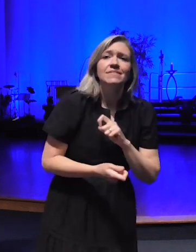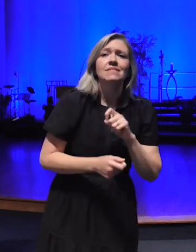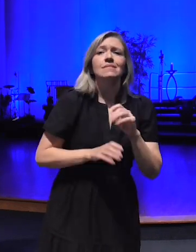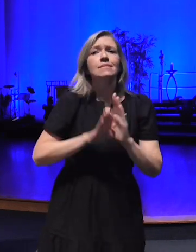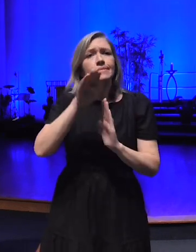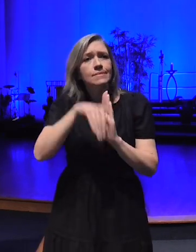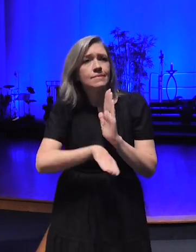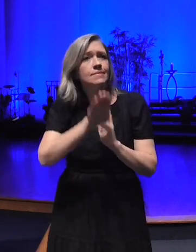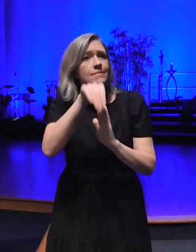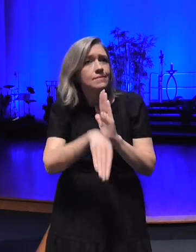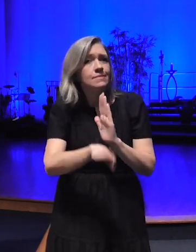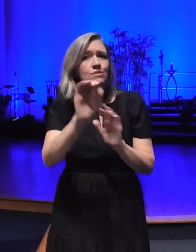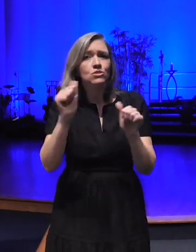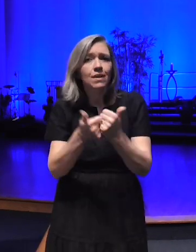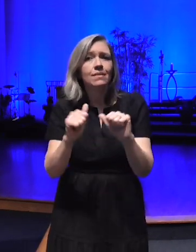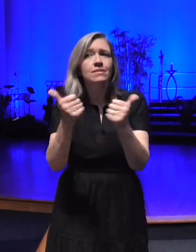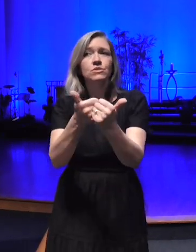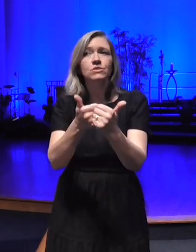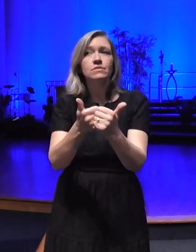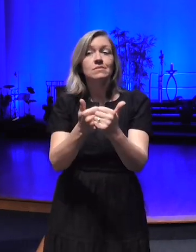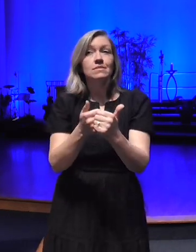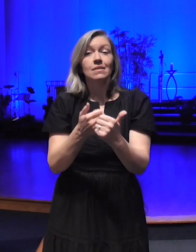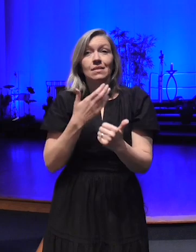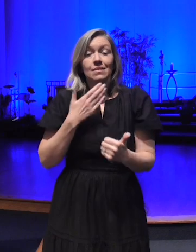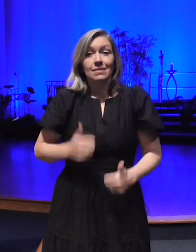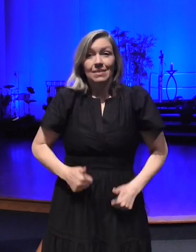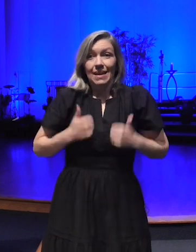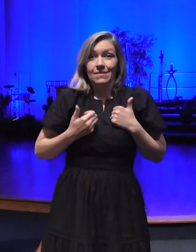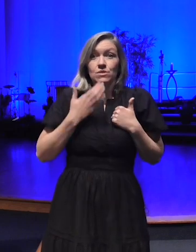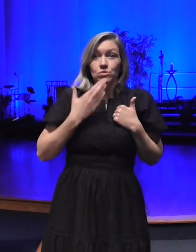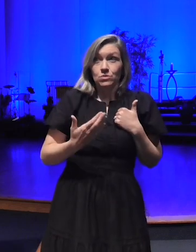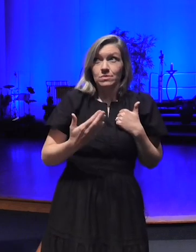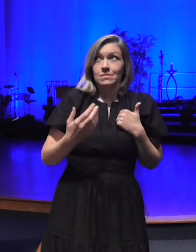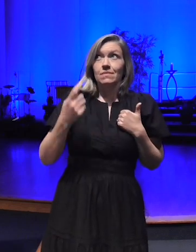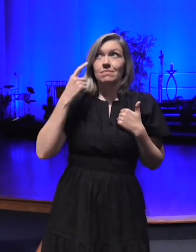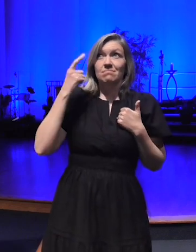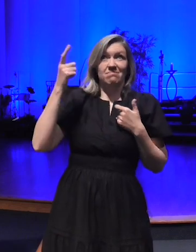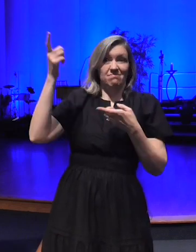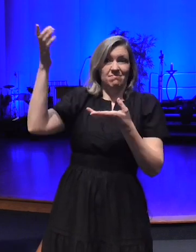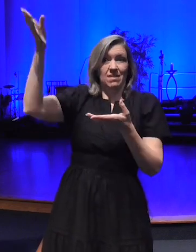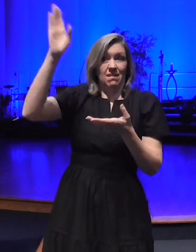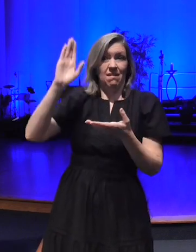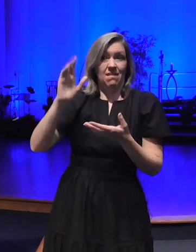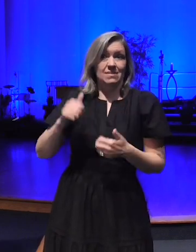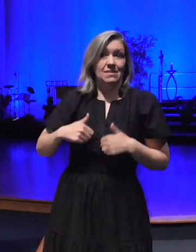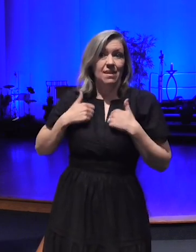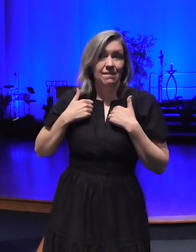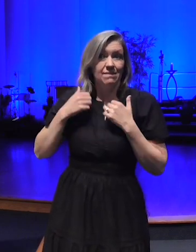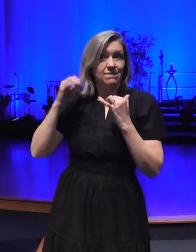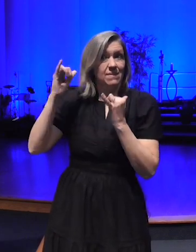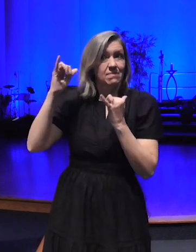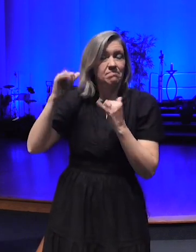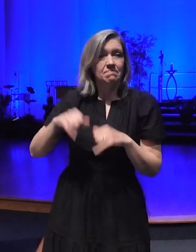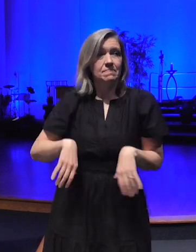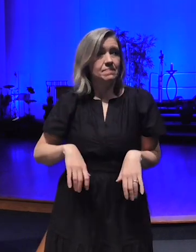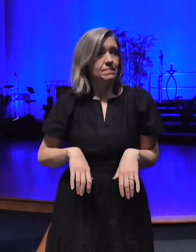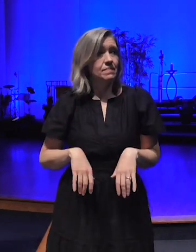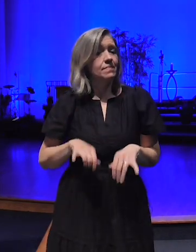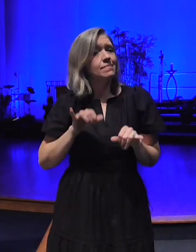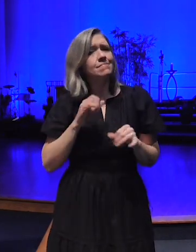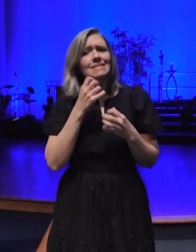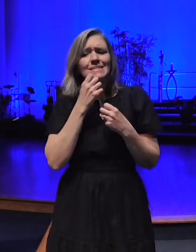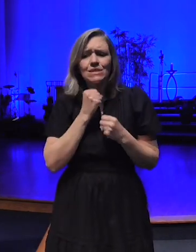, es buena porque es Dios esos momentos sagrados que pueden darnos la paz que supera todo